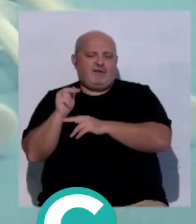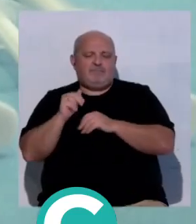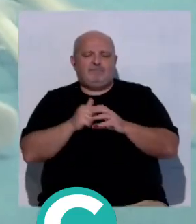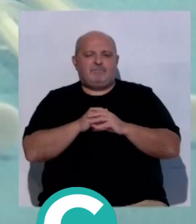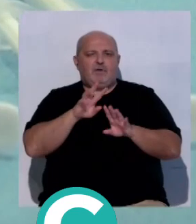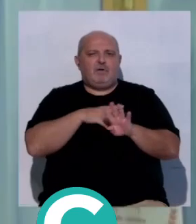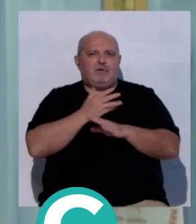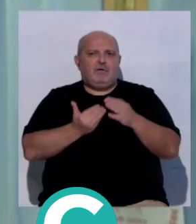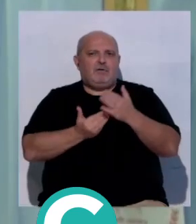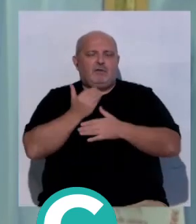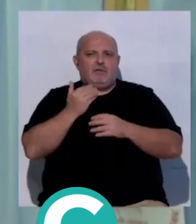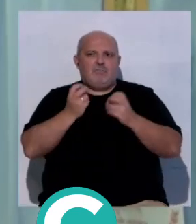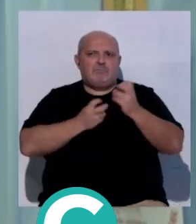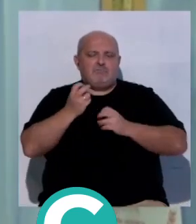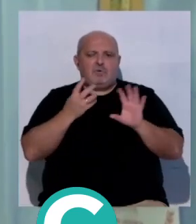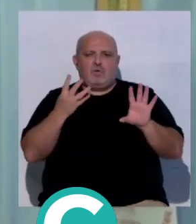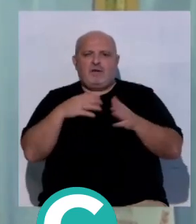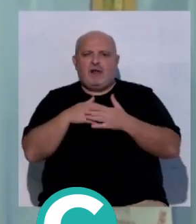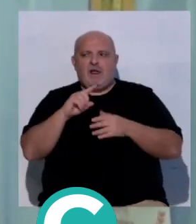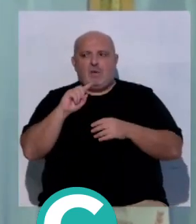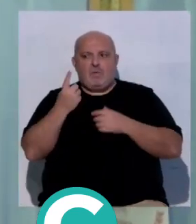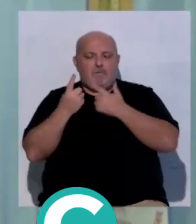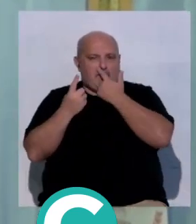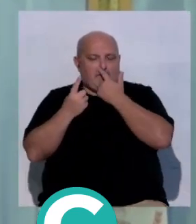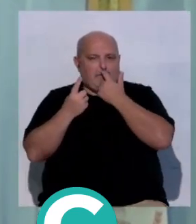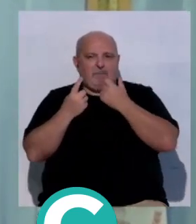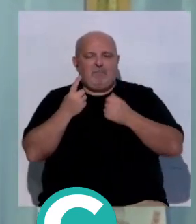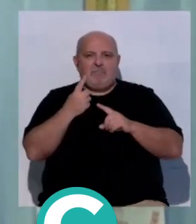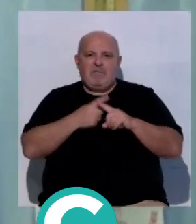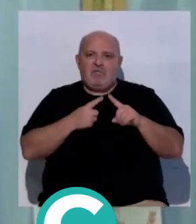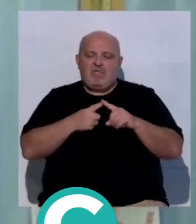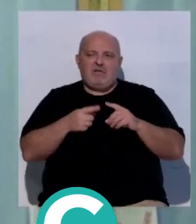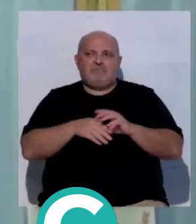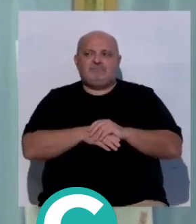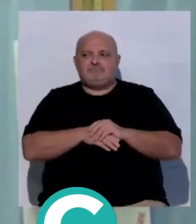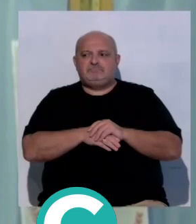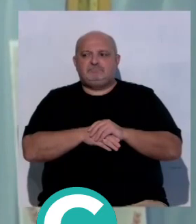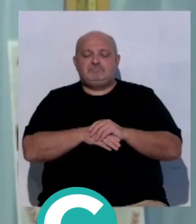de mañana que estamos teniendo más o menos entre las 9 y la 1 de del mediodía eh están vendo unas